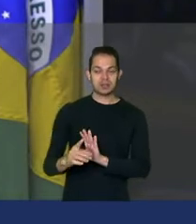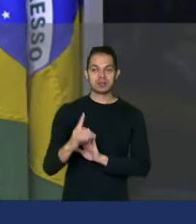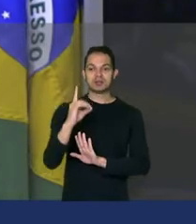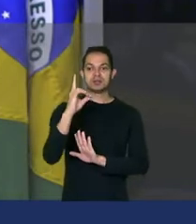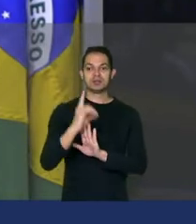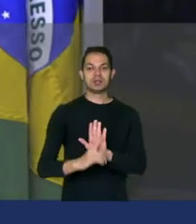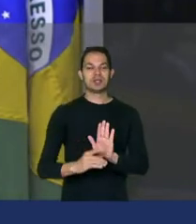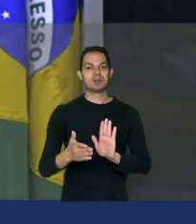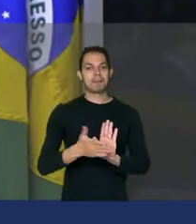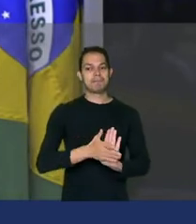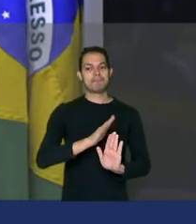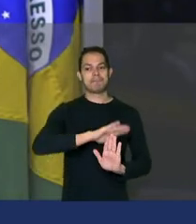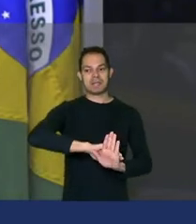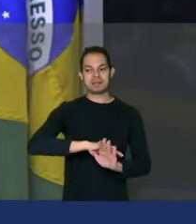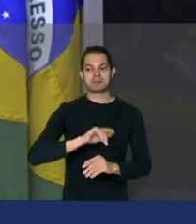VENDO SEU DIREITO SENDO AMEAÇADO E A COBRANÇA DE